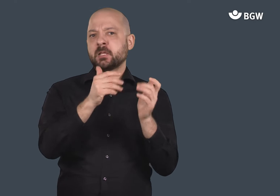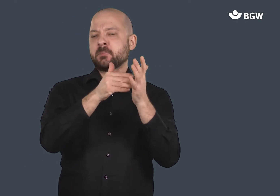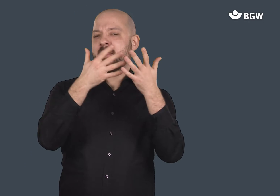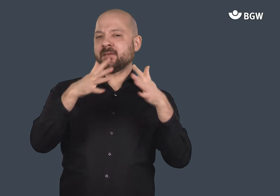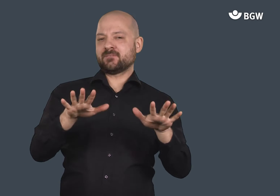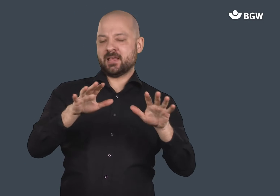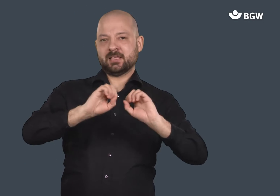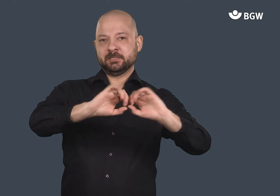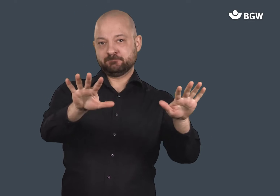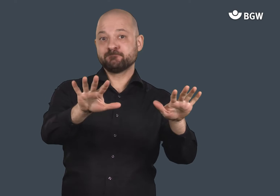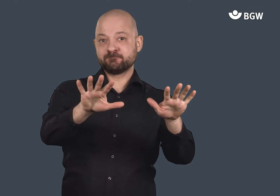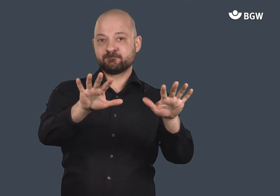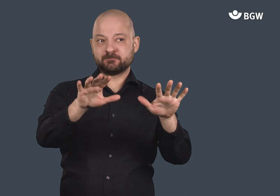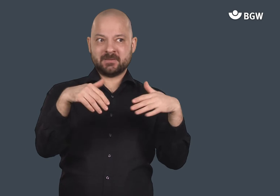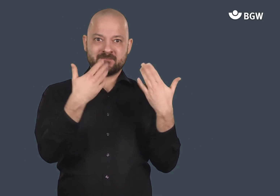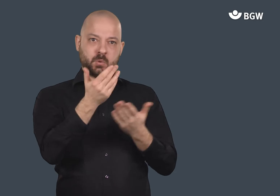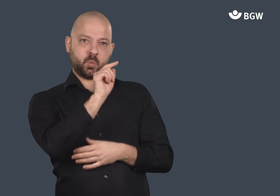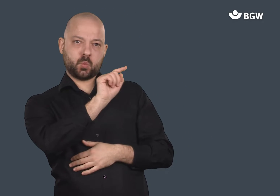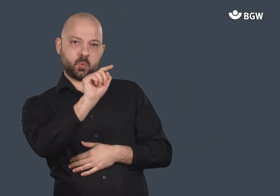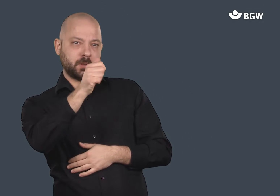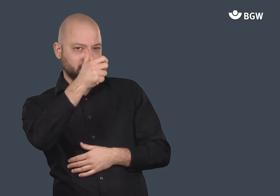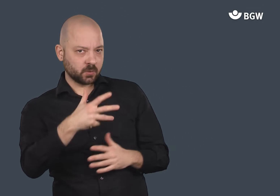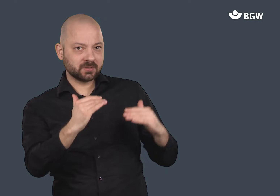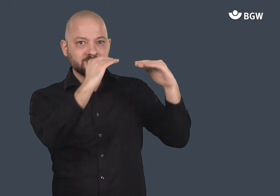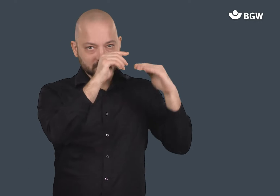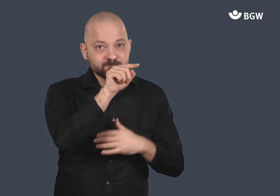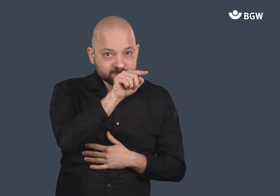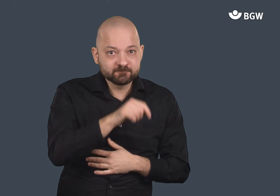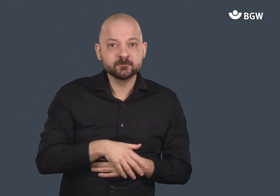und in eine barrierefreie Form gebracht.